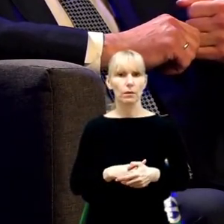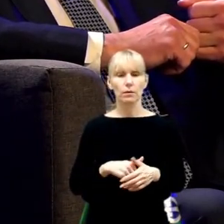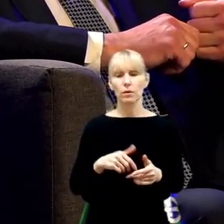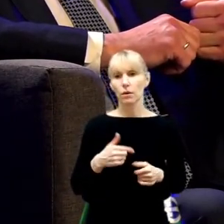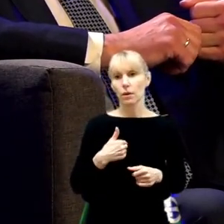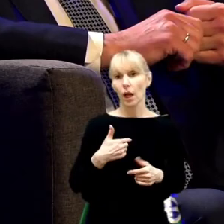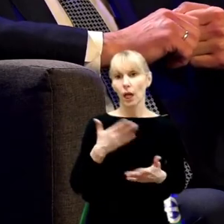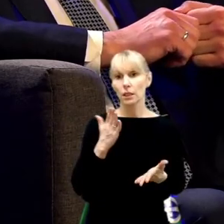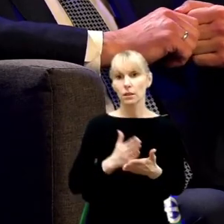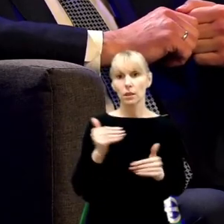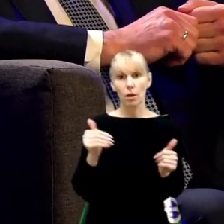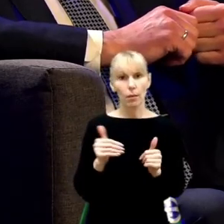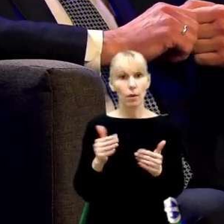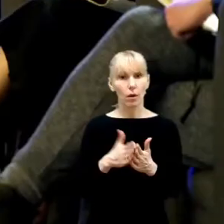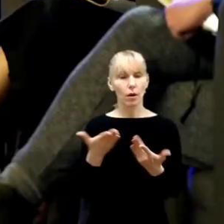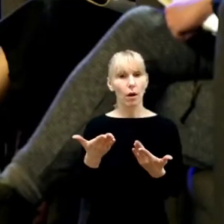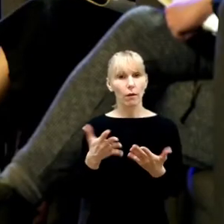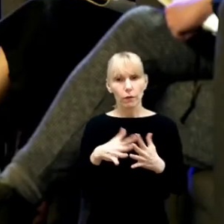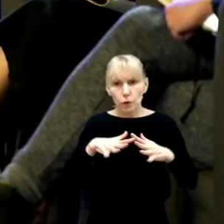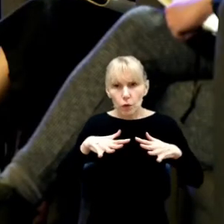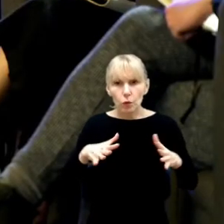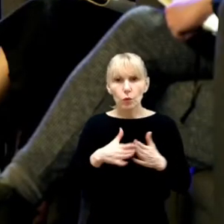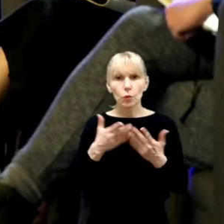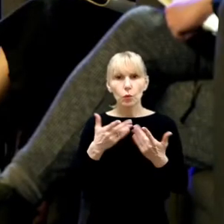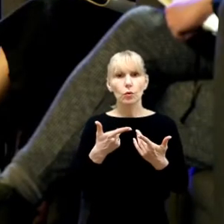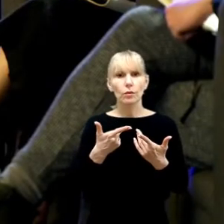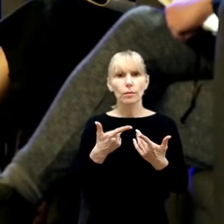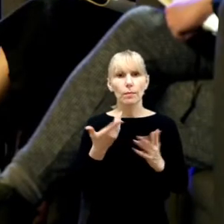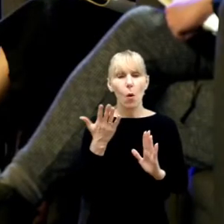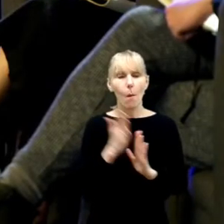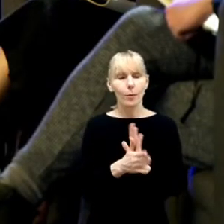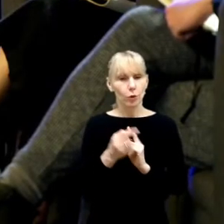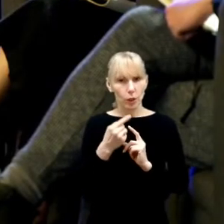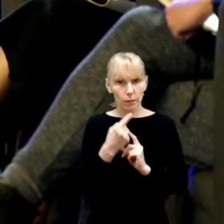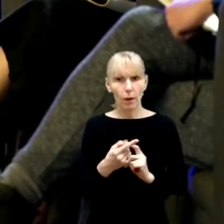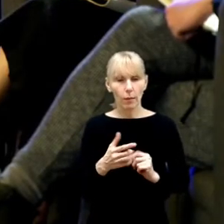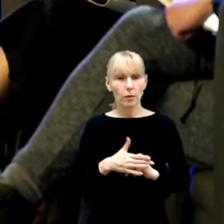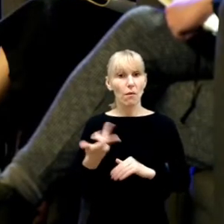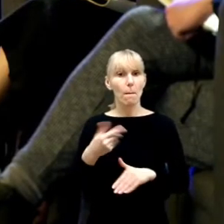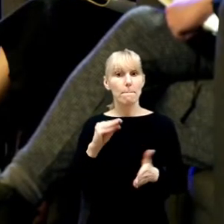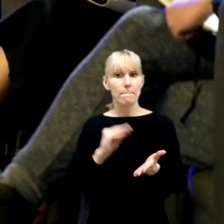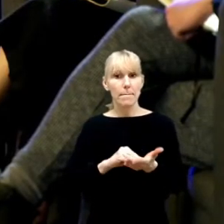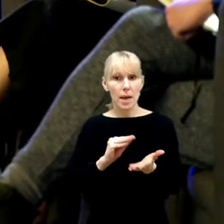w praktyce sprowadza się do tego, że szukając właśnie tych inwestycji,